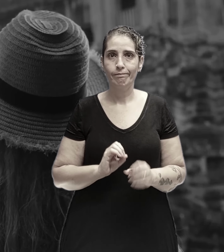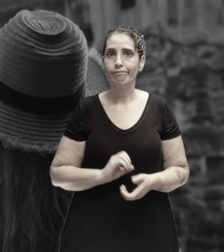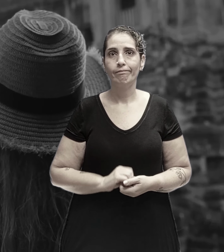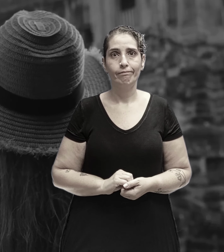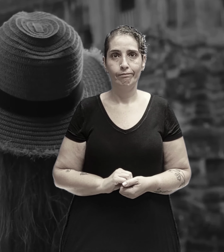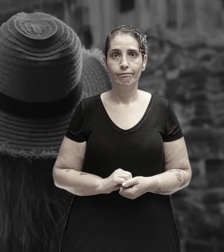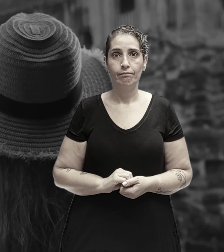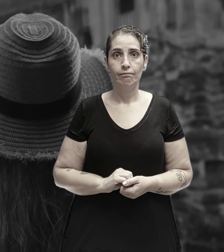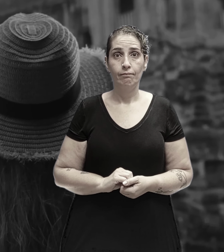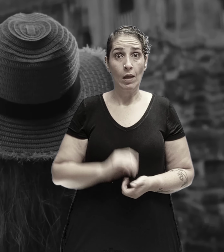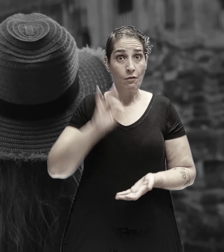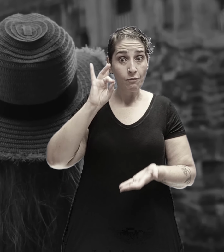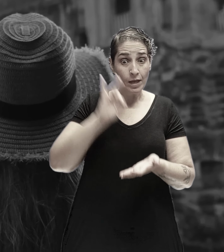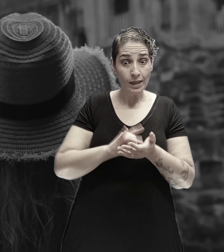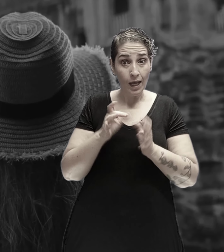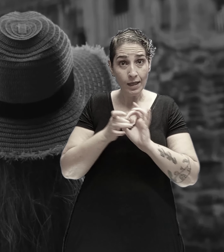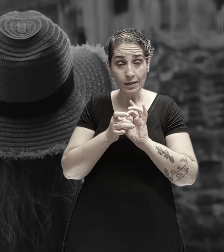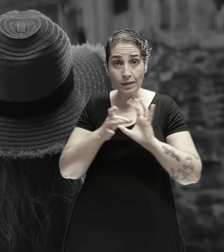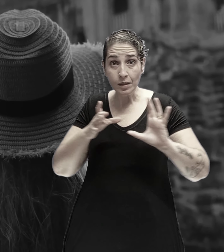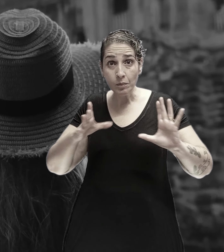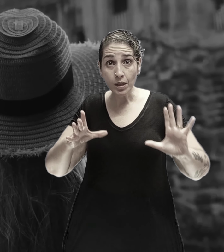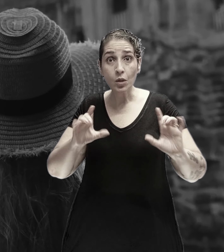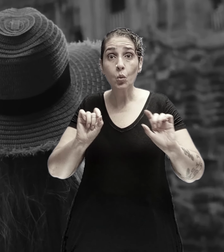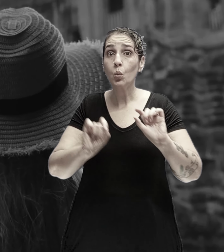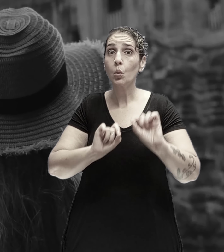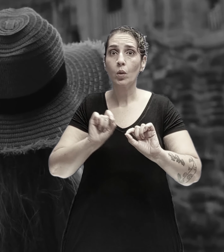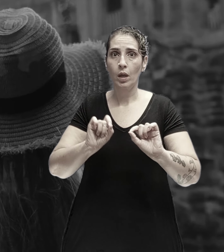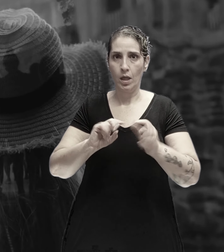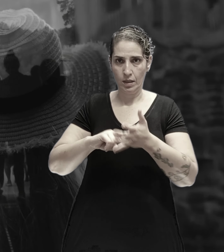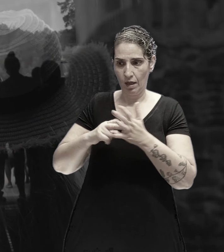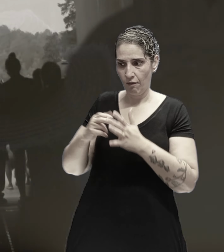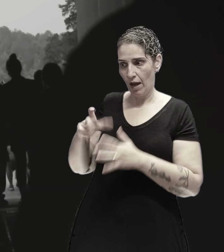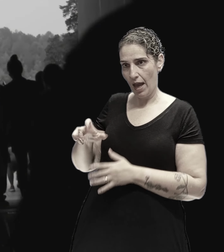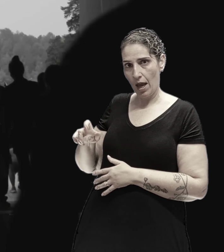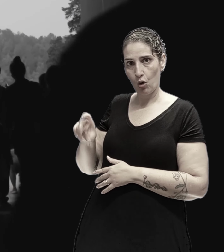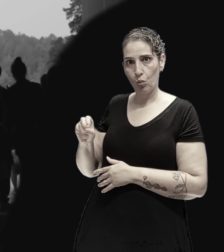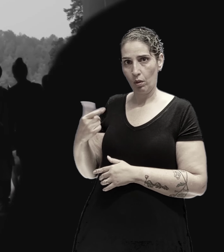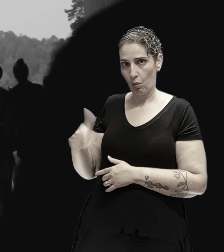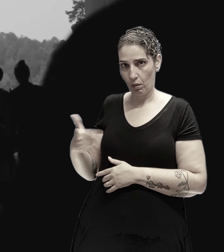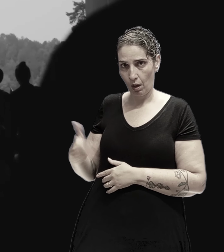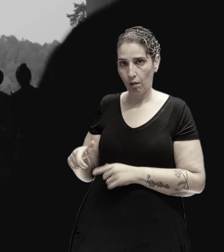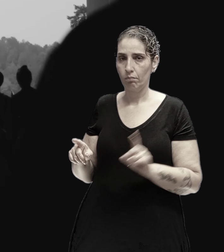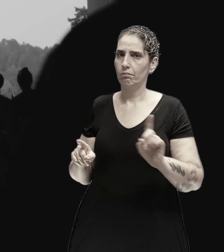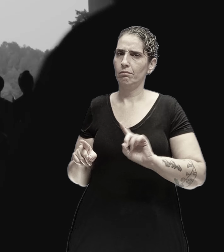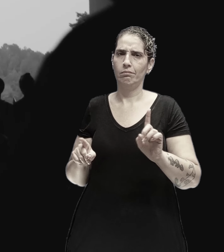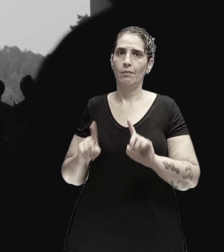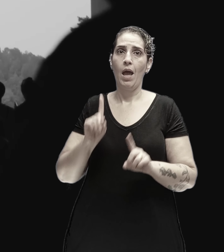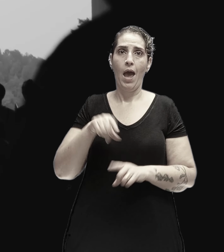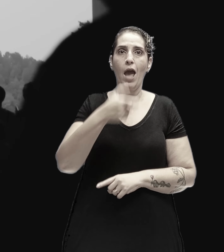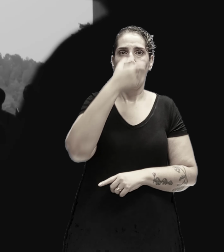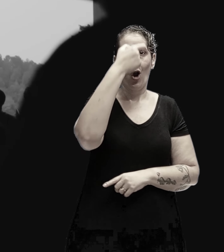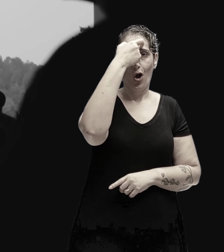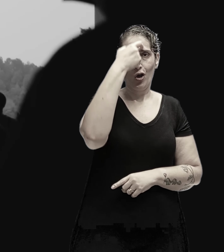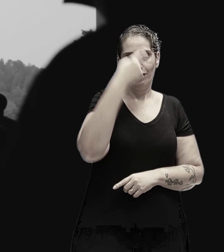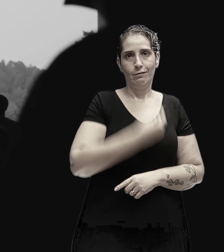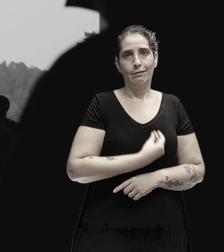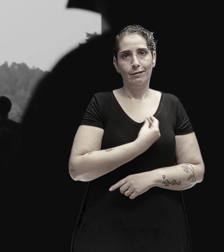A verdadeira liberdade não é a ausência do ego, mas a presença da consciência.